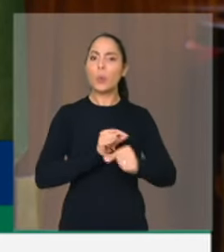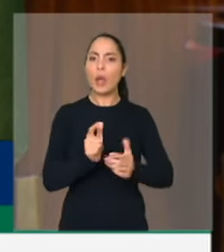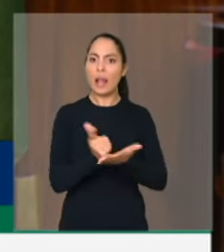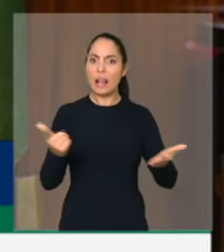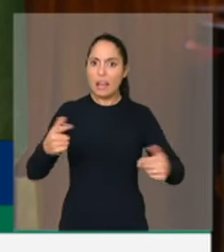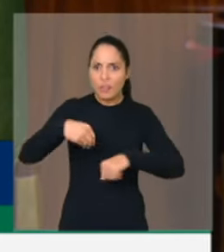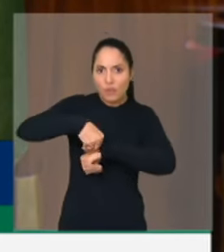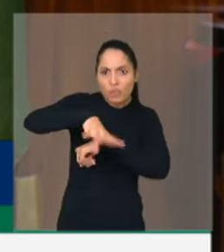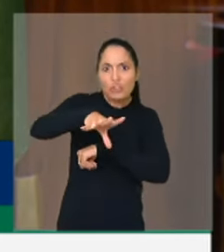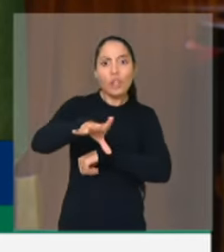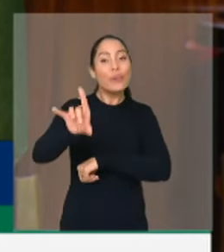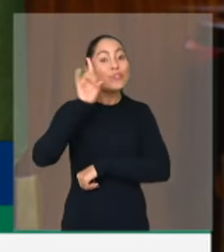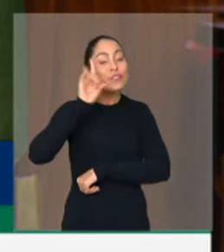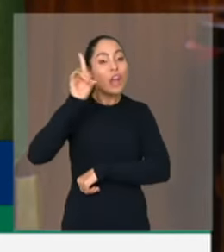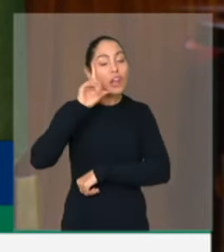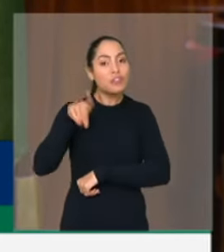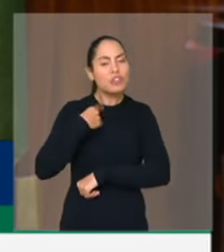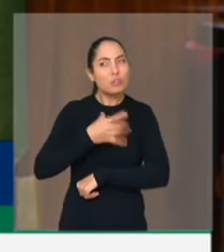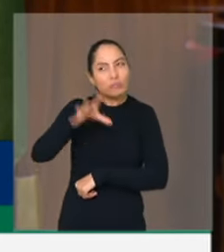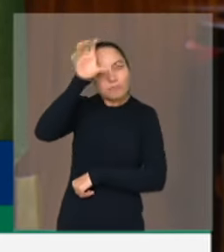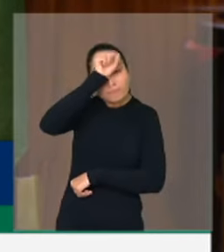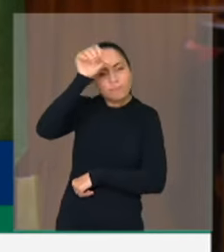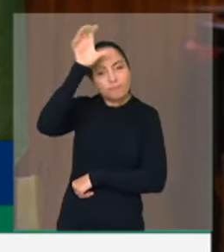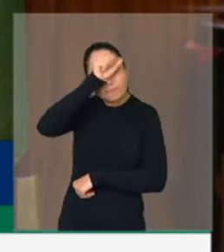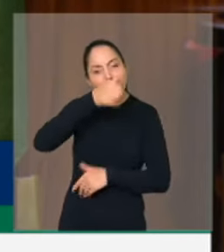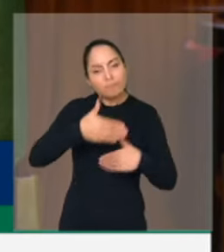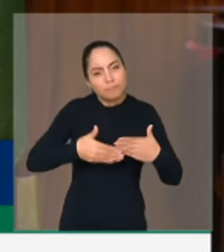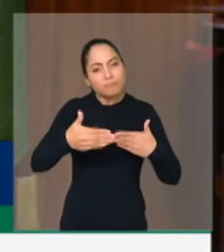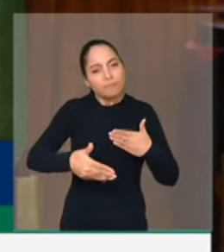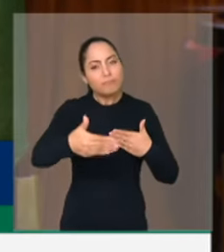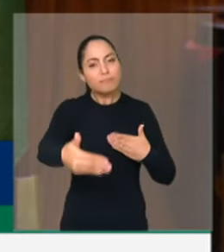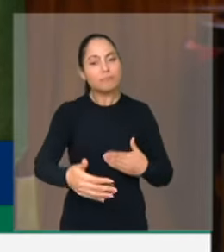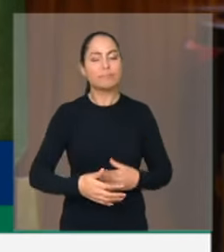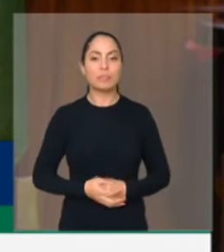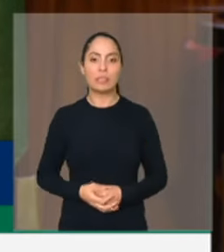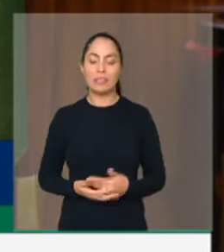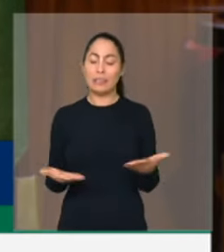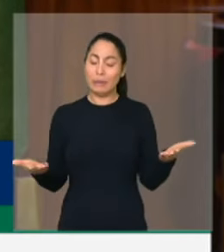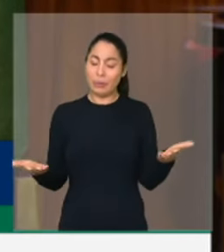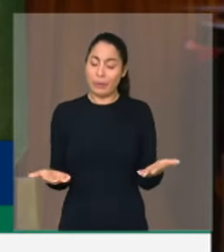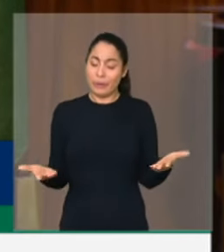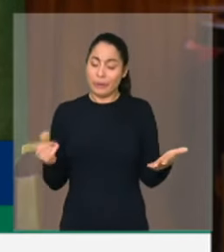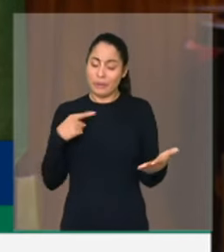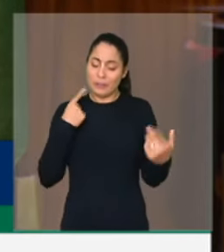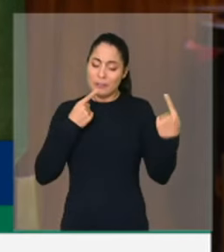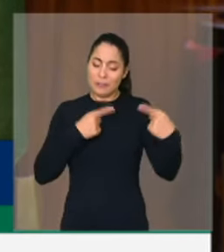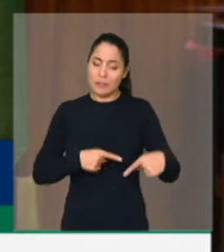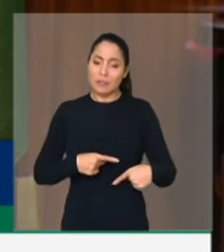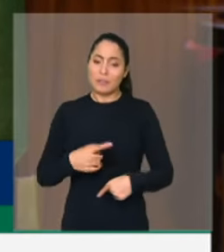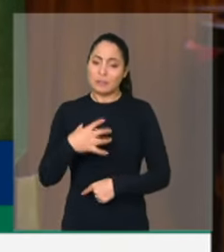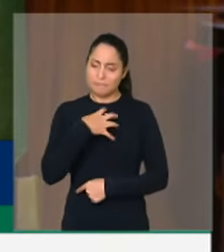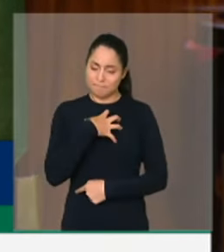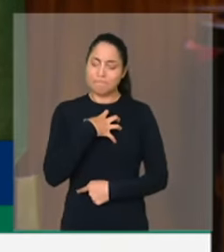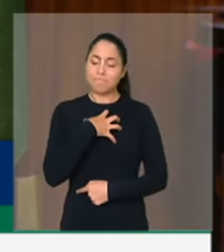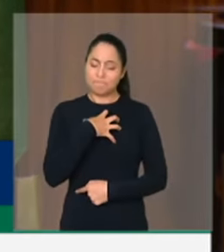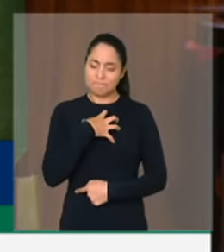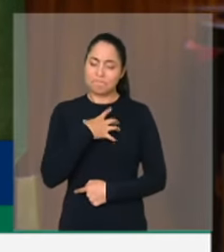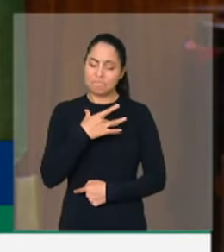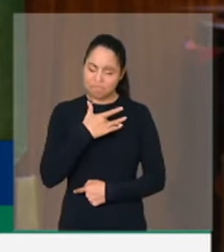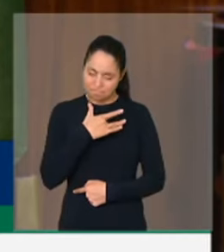NOSSO DESAFIO AGORA É TRANSFORMAR A DOR SIGNIFICATIVA DESTE GRANDE PROGRESSISTA EM LUTA PARA